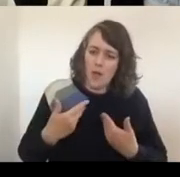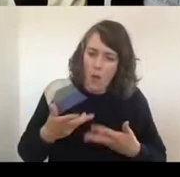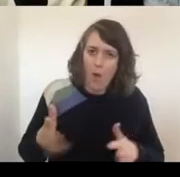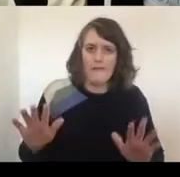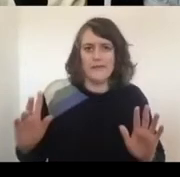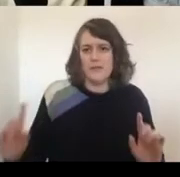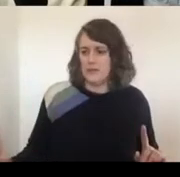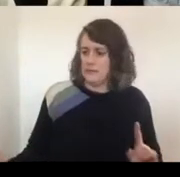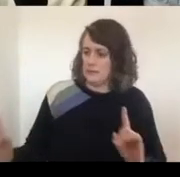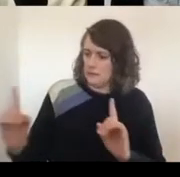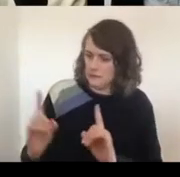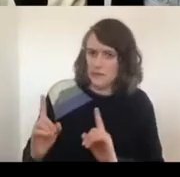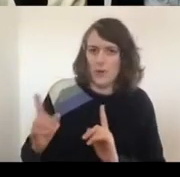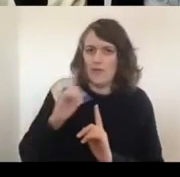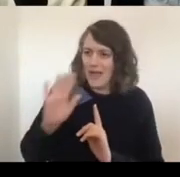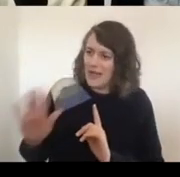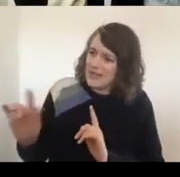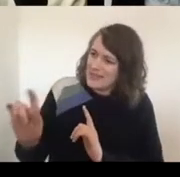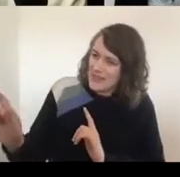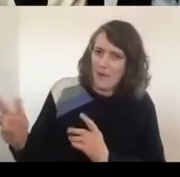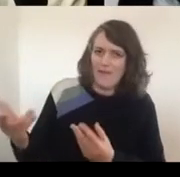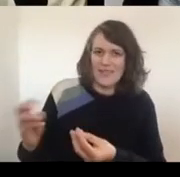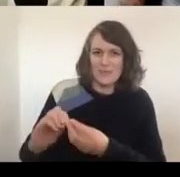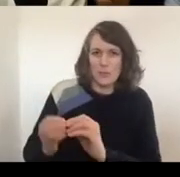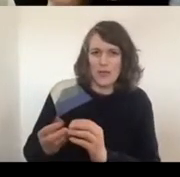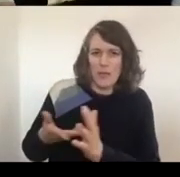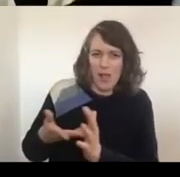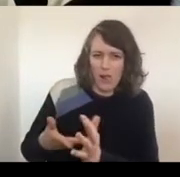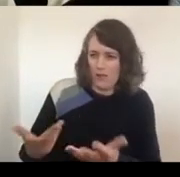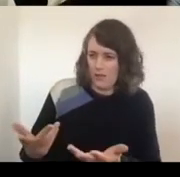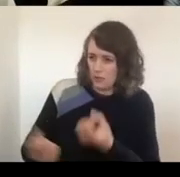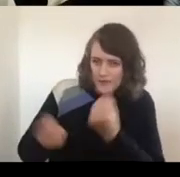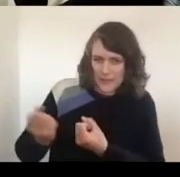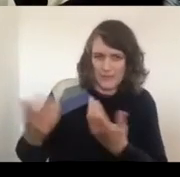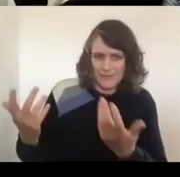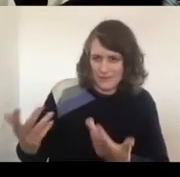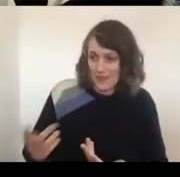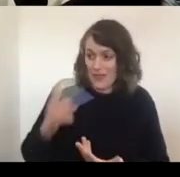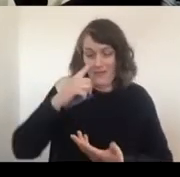dein Thema, wo hängt es. Und wenn diese Gespräche anfangen, haben wir immer die Erfahrung gemacht,